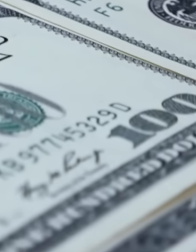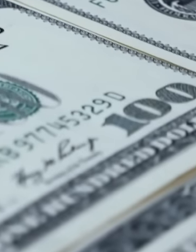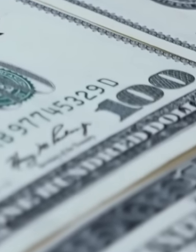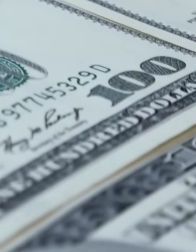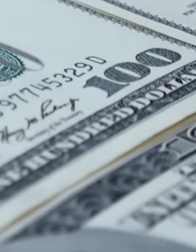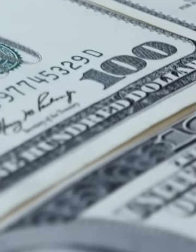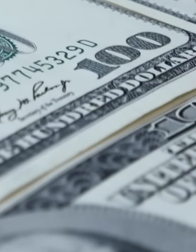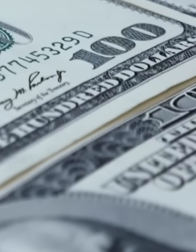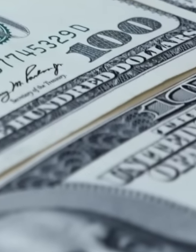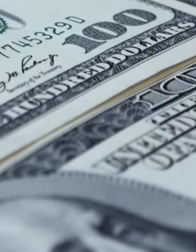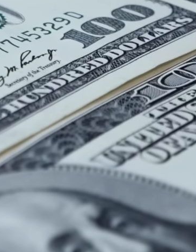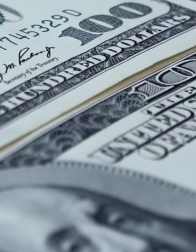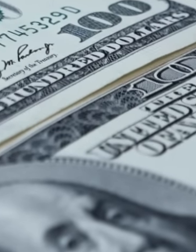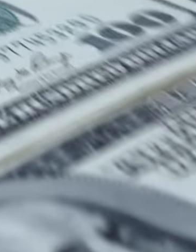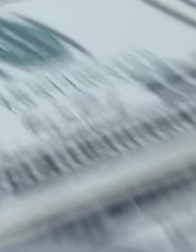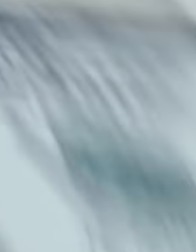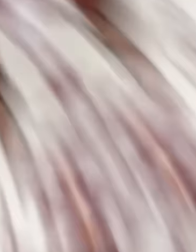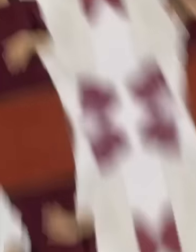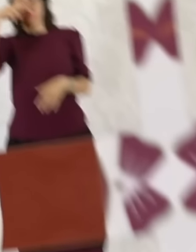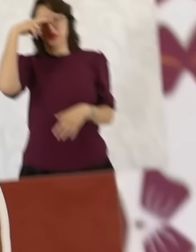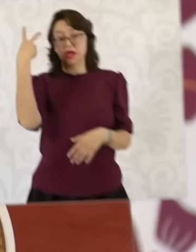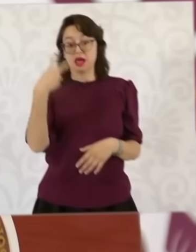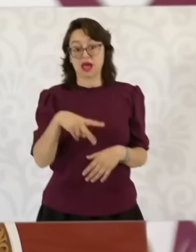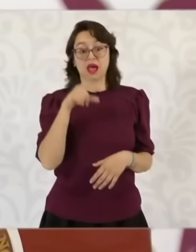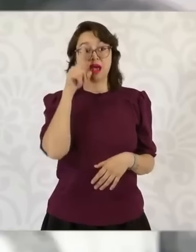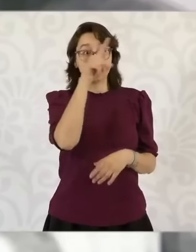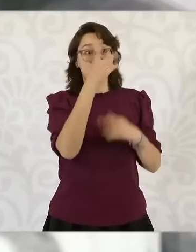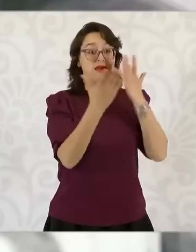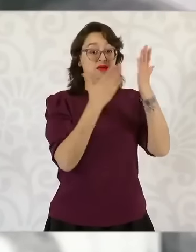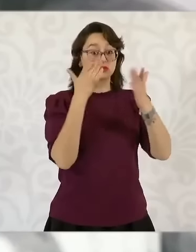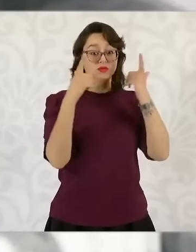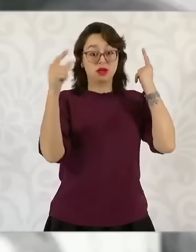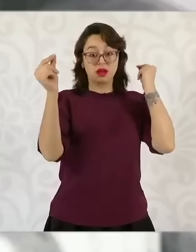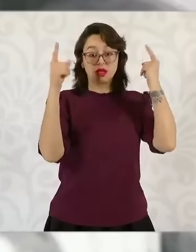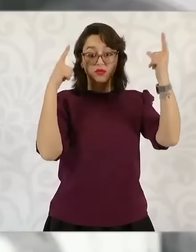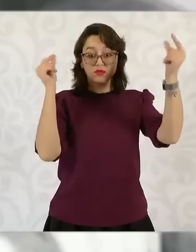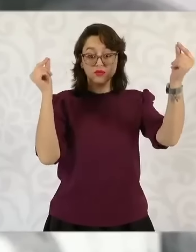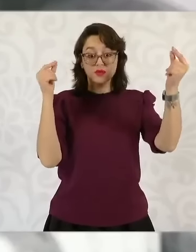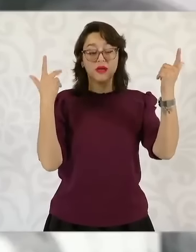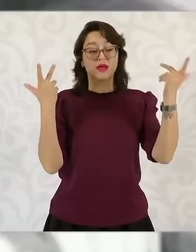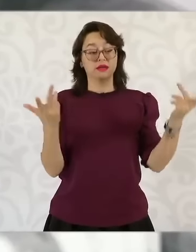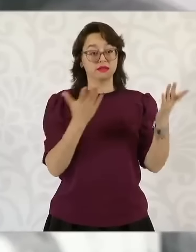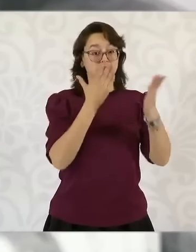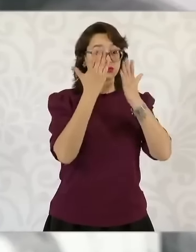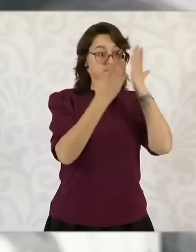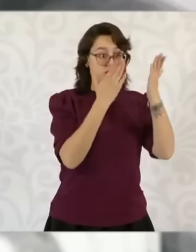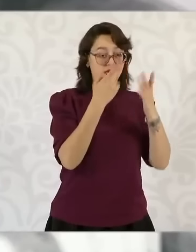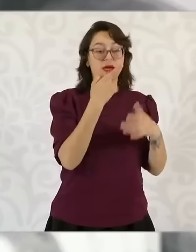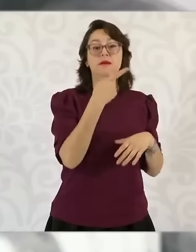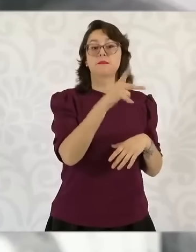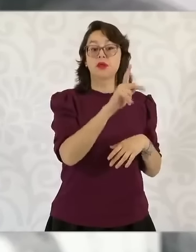del planeta aseveró ana teresa ramírez rodríguez directora general de latino donor collaborative